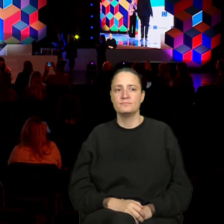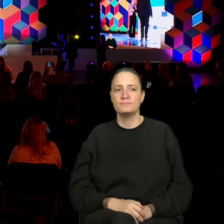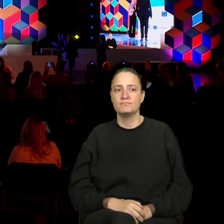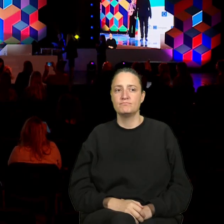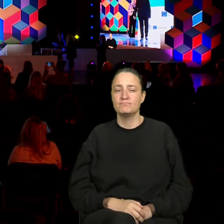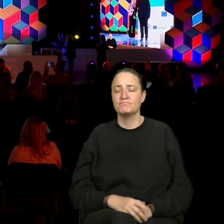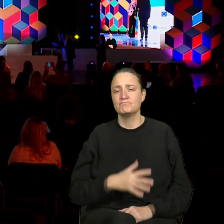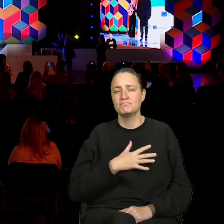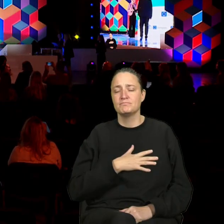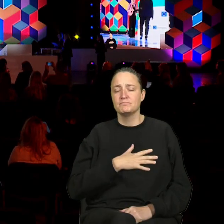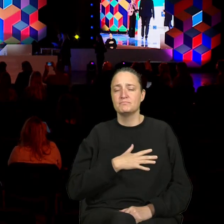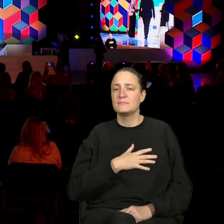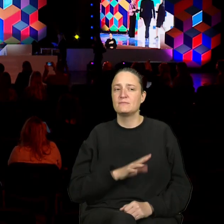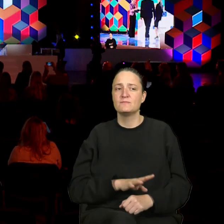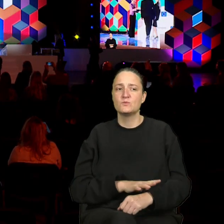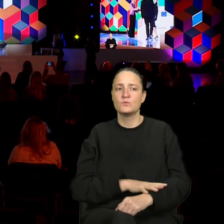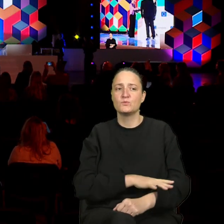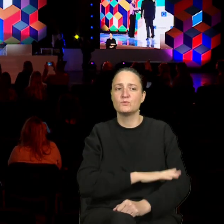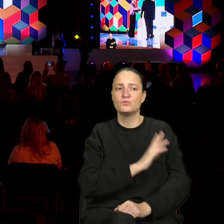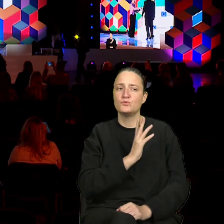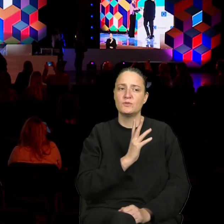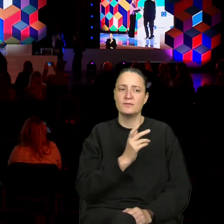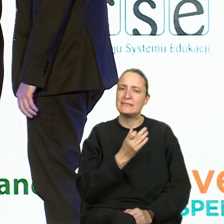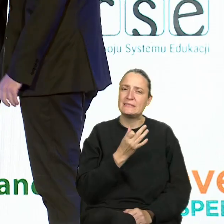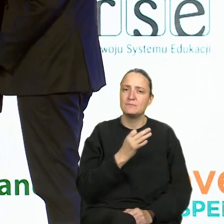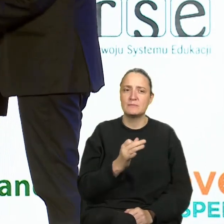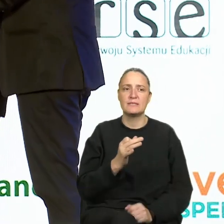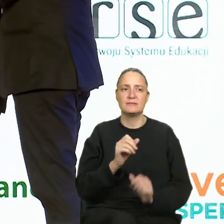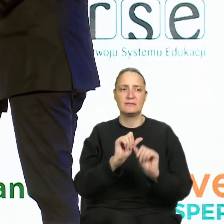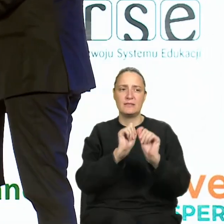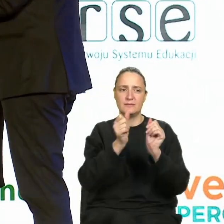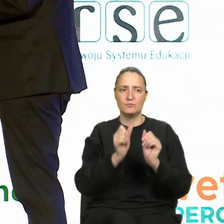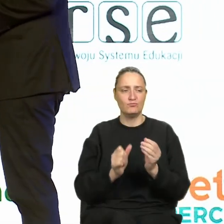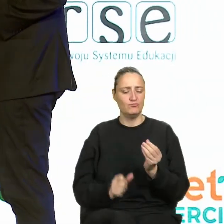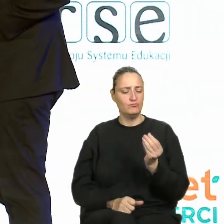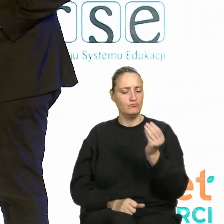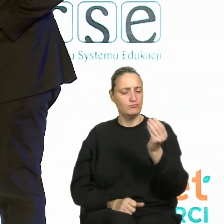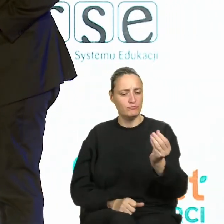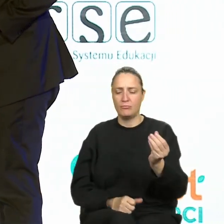Bardzo serdecznie dziękujemy. To było V Forum Edukacji Zawodowej, które odbywało się pod hasłem